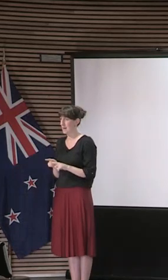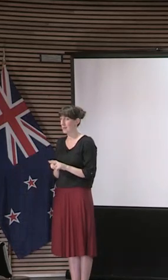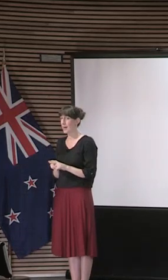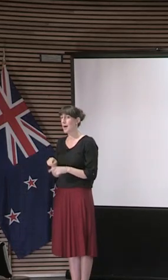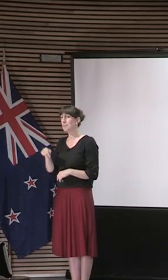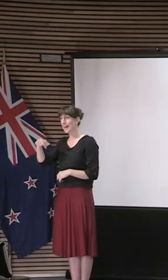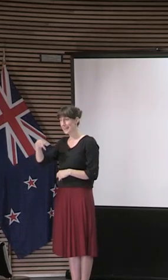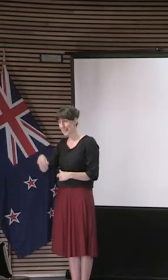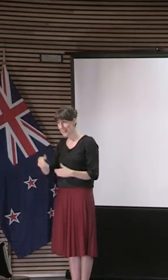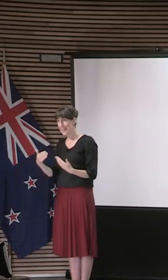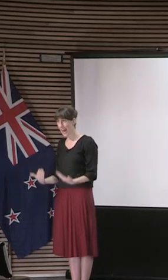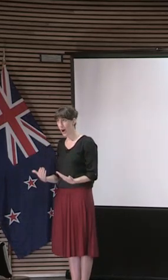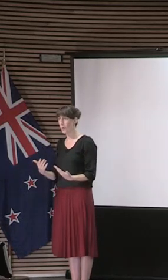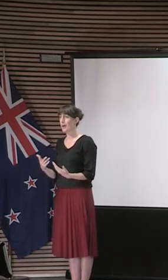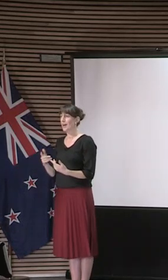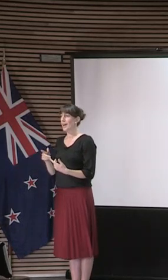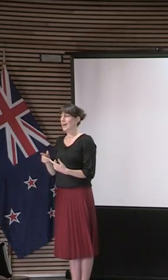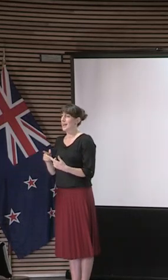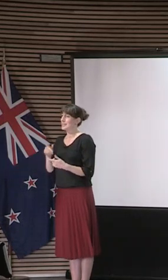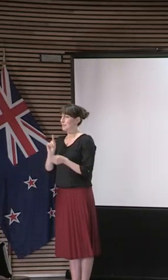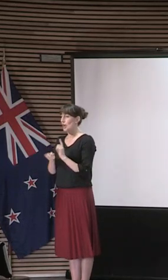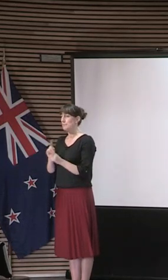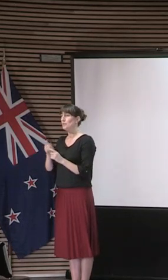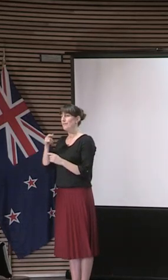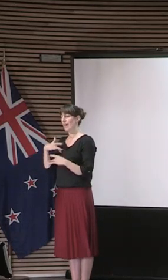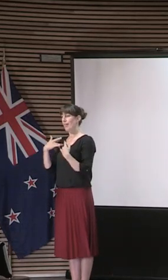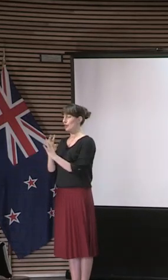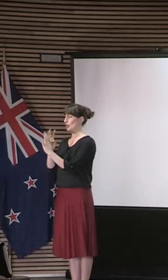whakatauhia i taua m3ramatanga, engari ko nga aratohu kei te Taumata 4, e pa ana ki te whakatikatika i nga nekehanga o